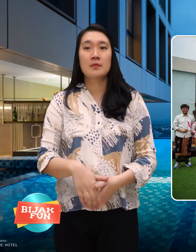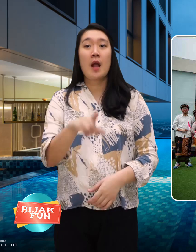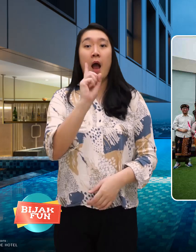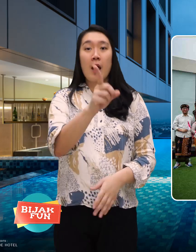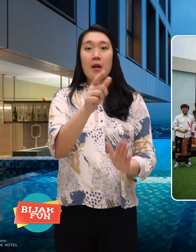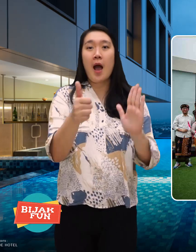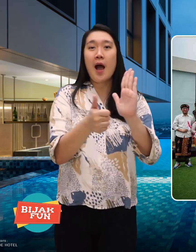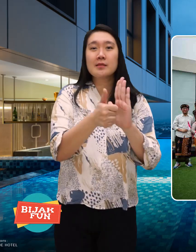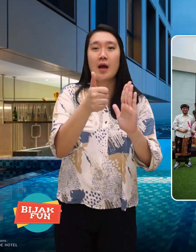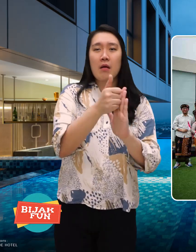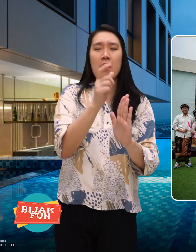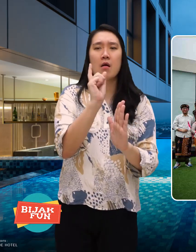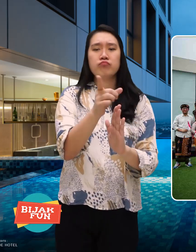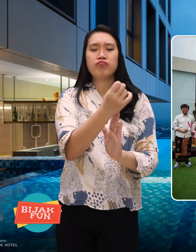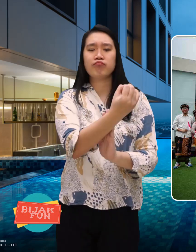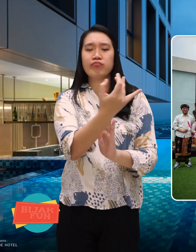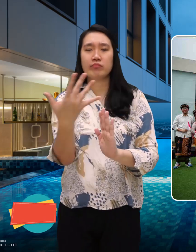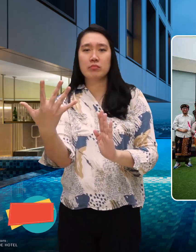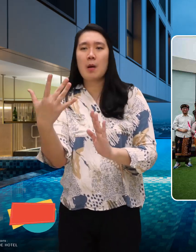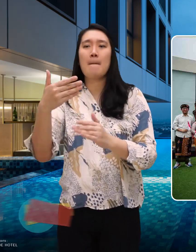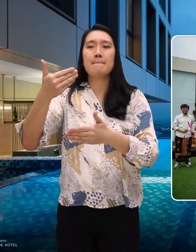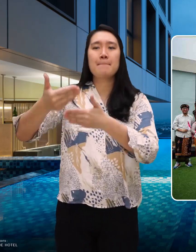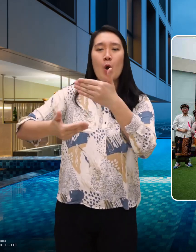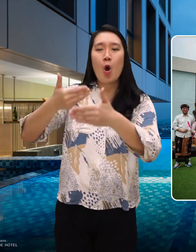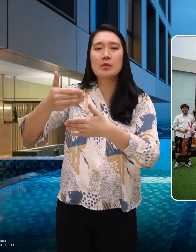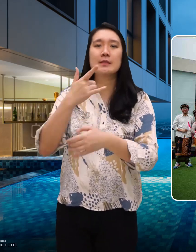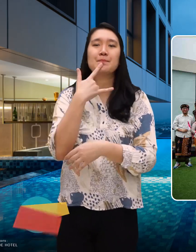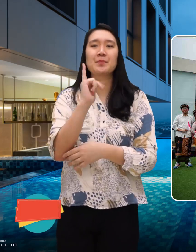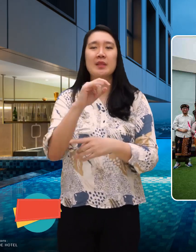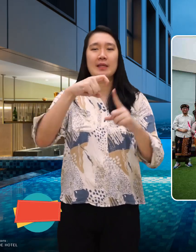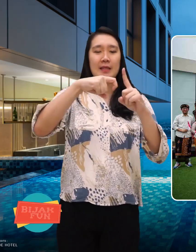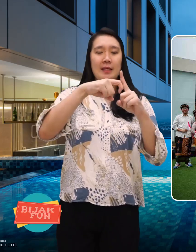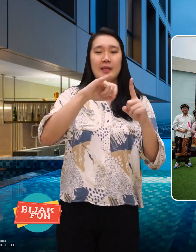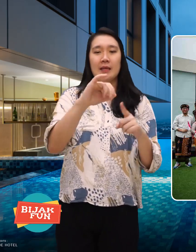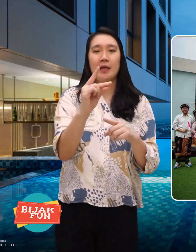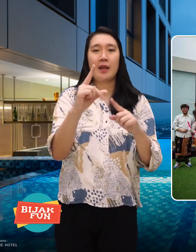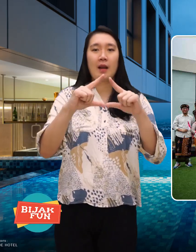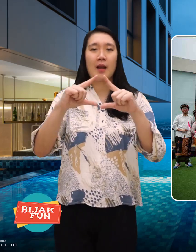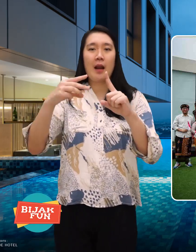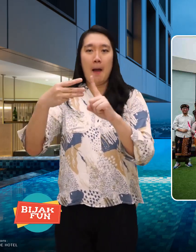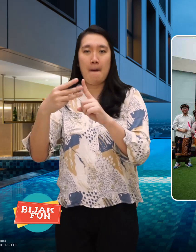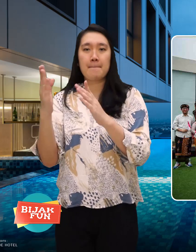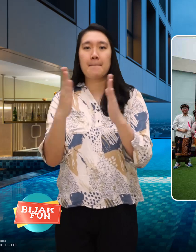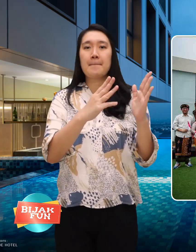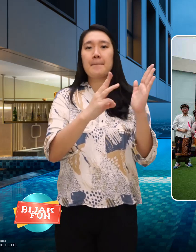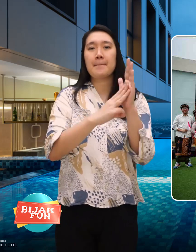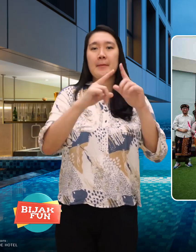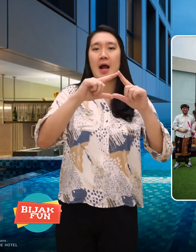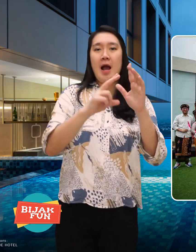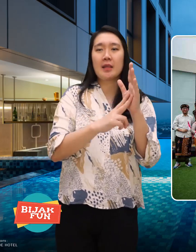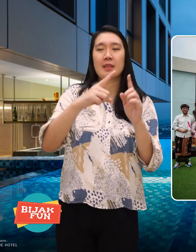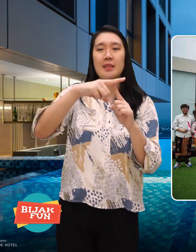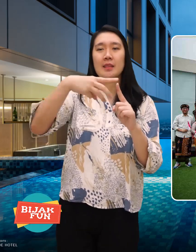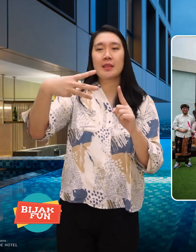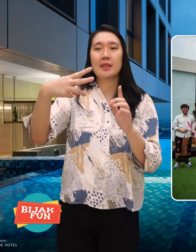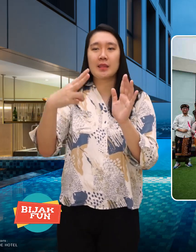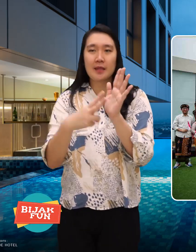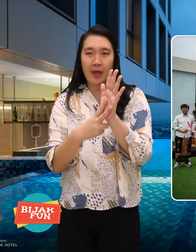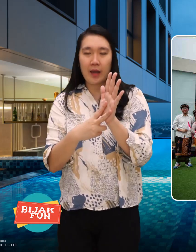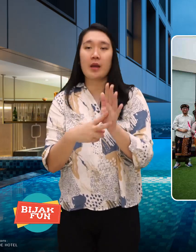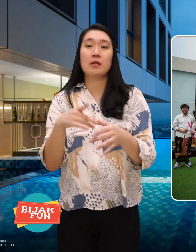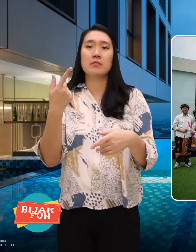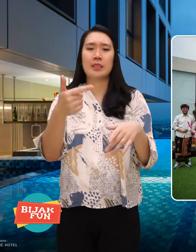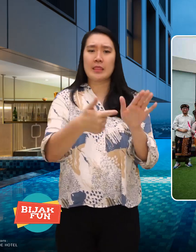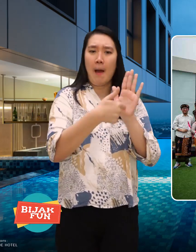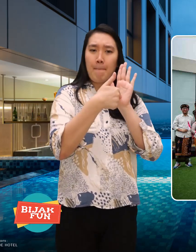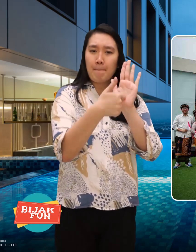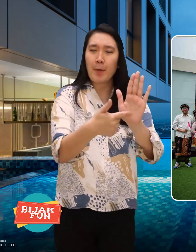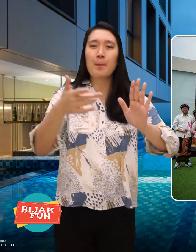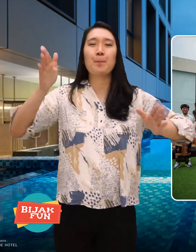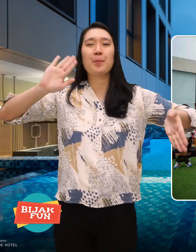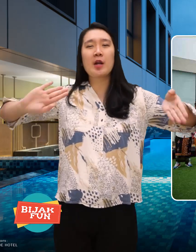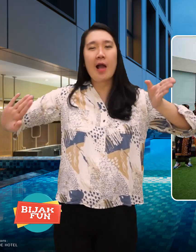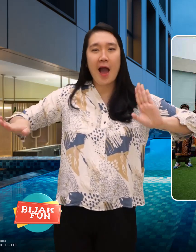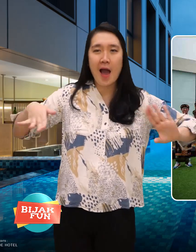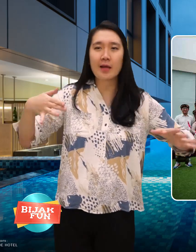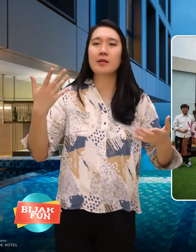Acaranya ada beberapa prosesi seperti kirab manten, penampilan tari-tarian,